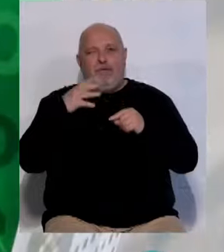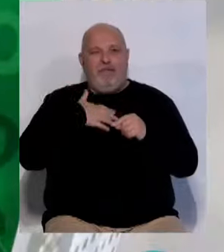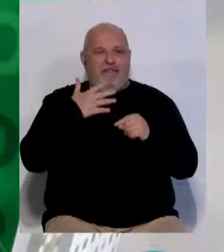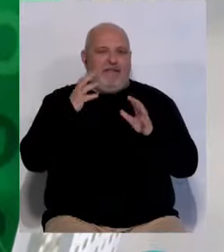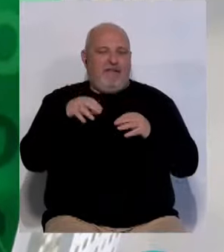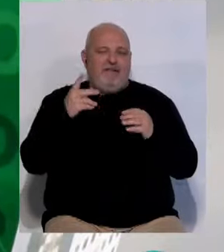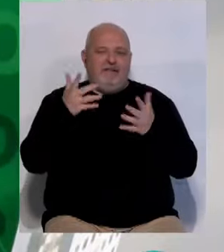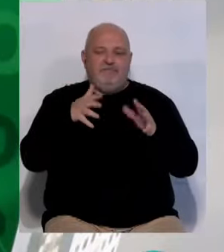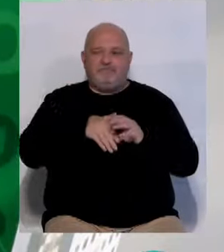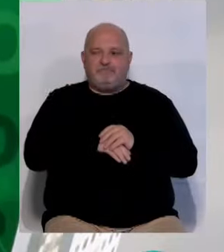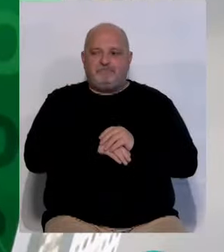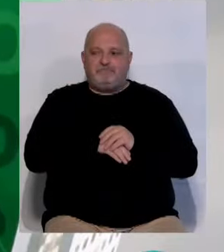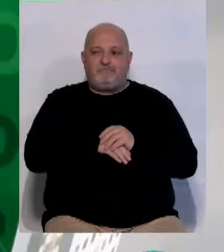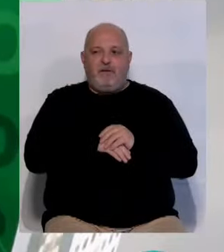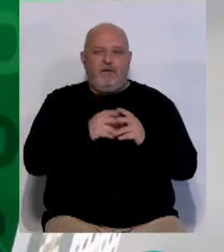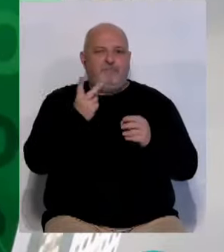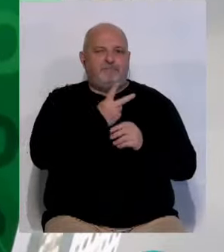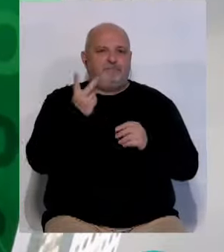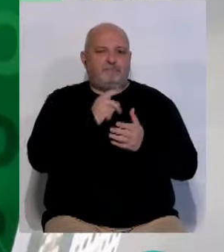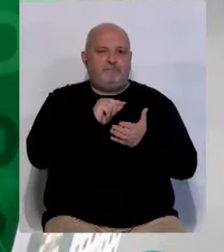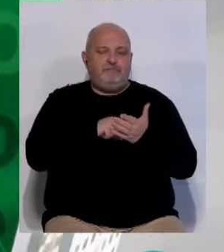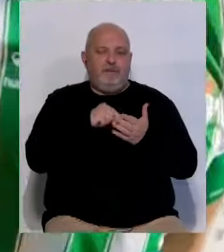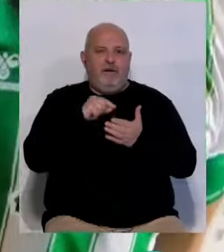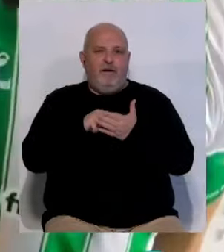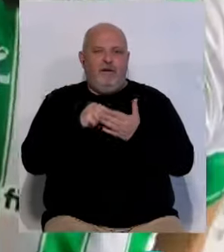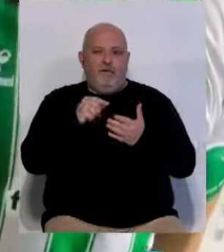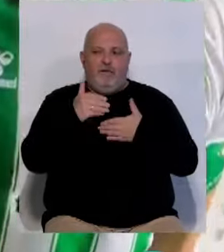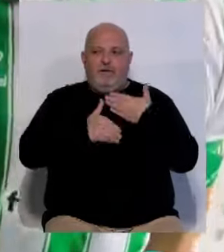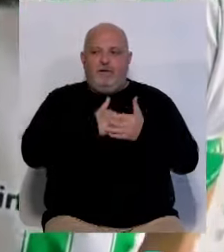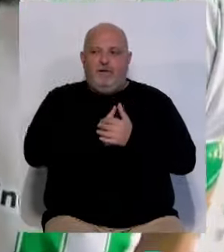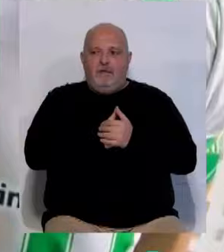un poquito el tema es que entre los dos fiches y el pelegrino pelegrini los dice Nacho la baja de